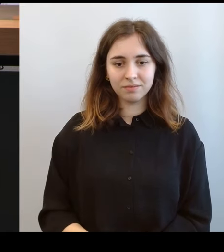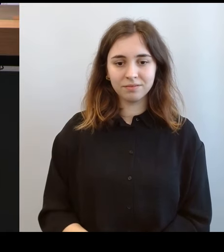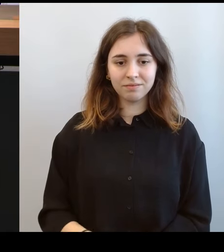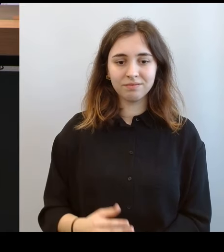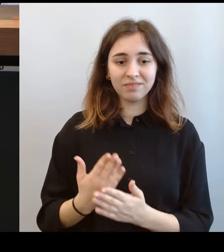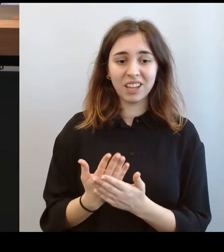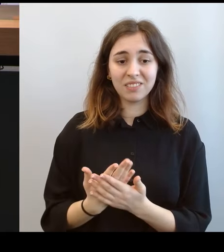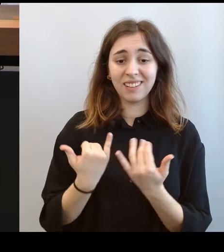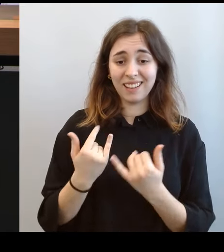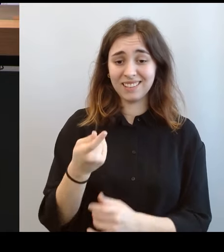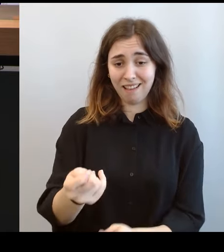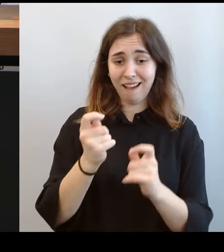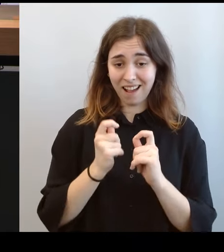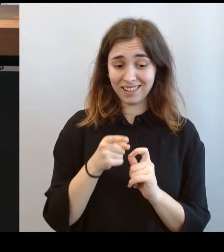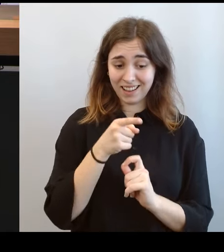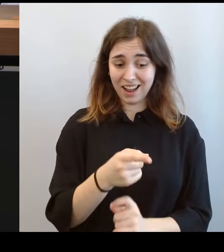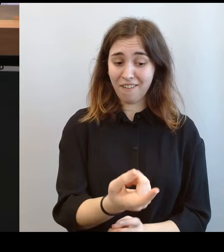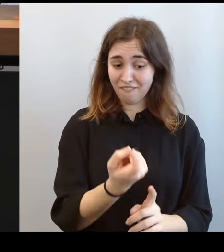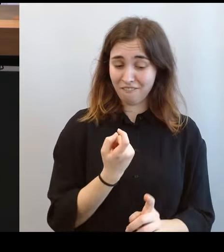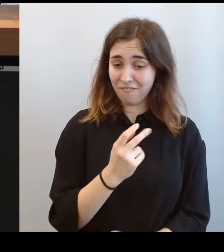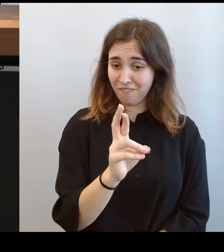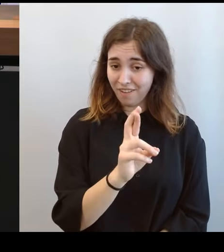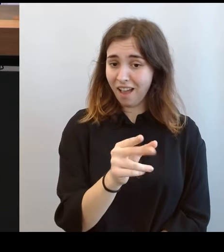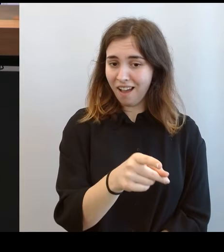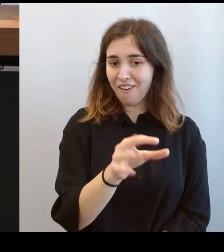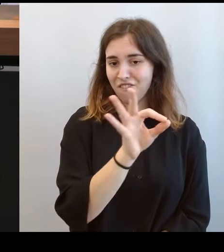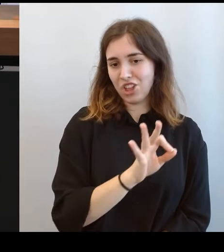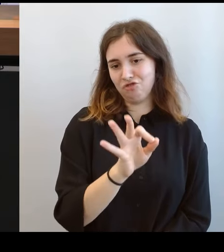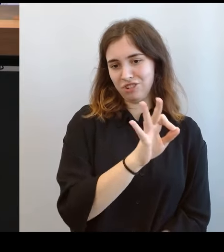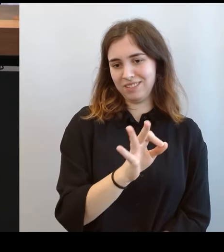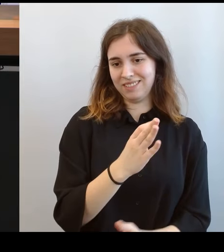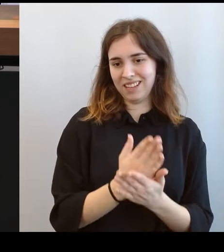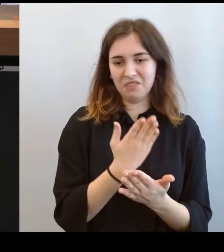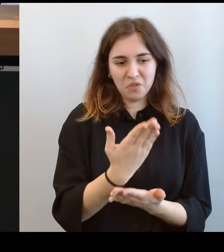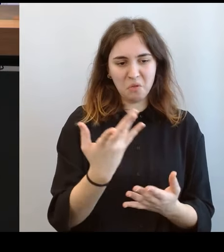Liebe lässt sich nicht verbieten, auch nicht am Arbeitsplatz.